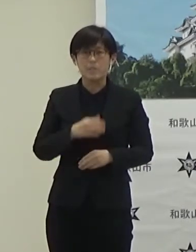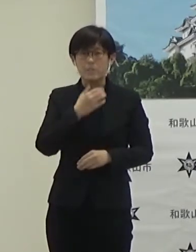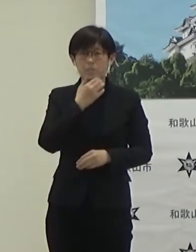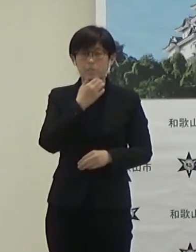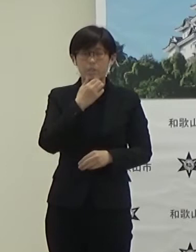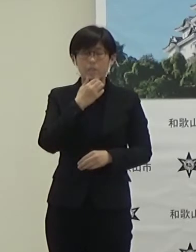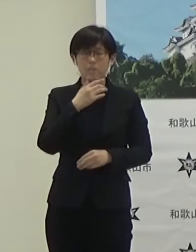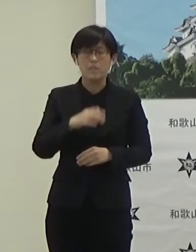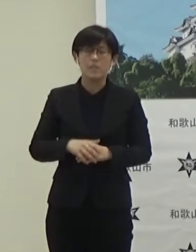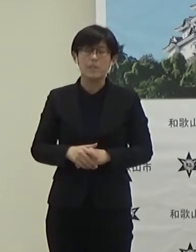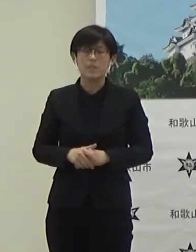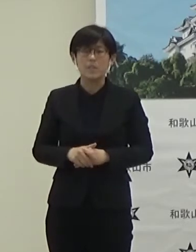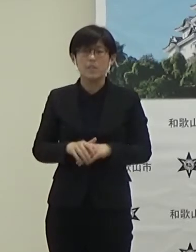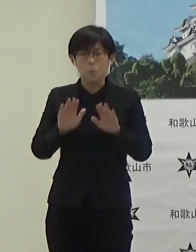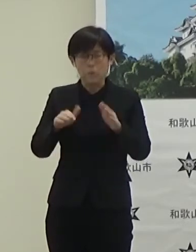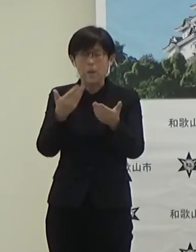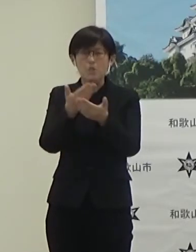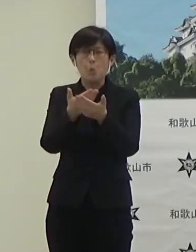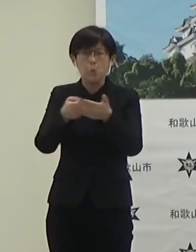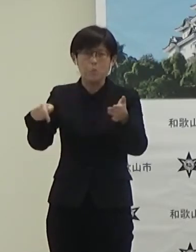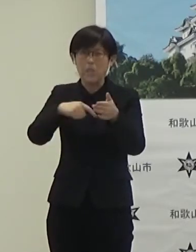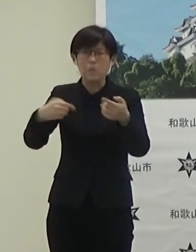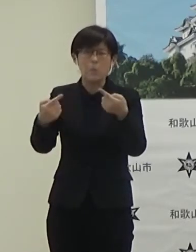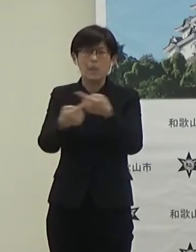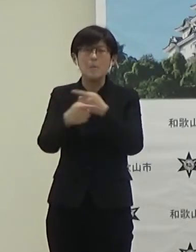港区名というのがそれぞれあります